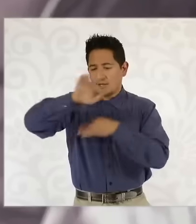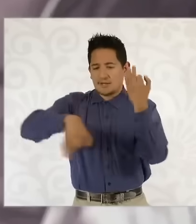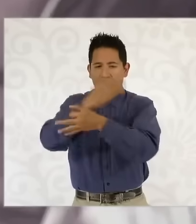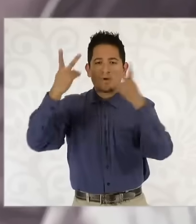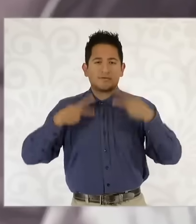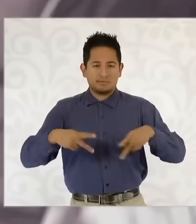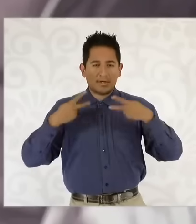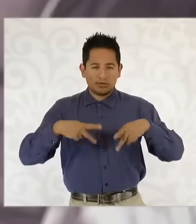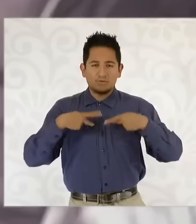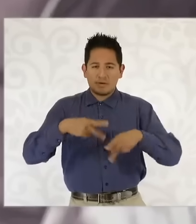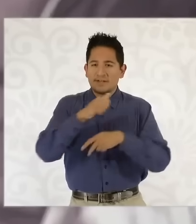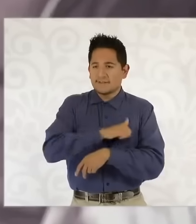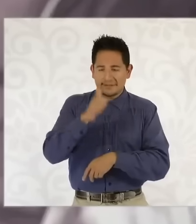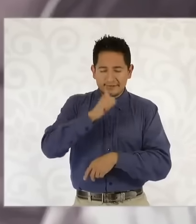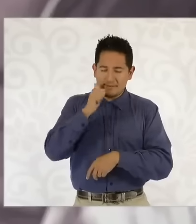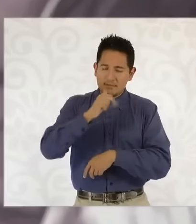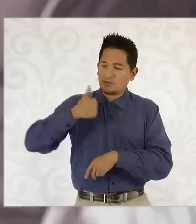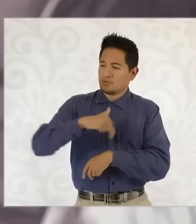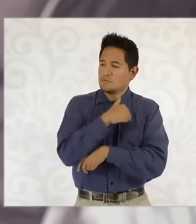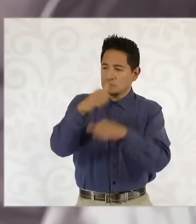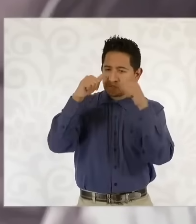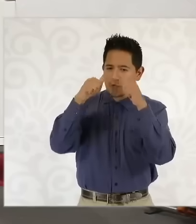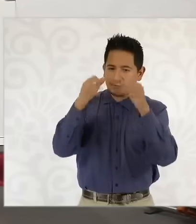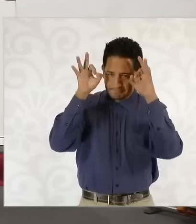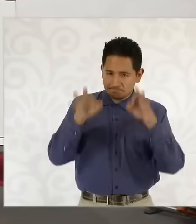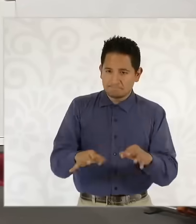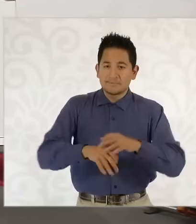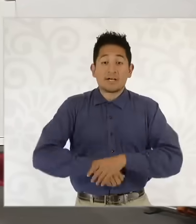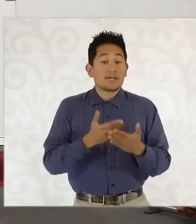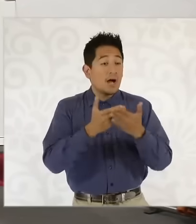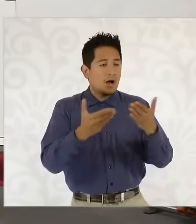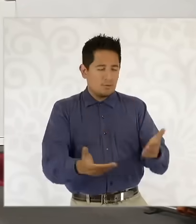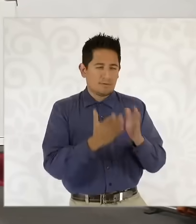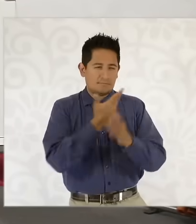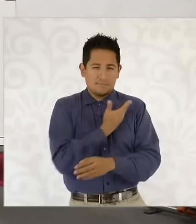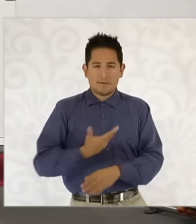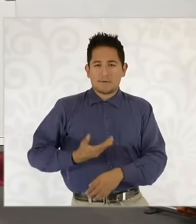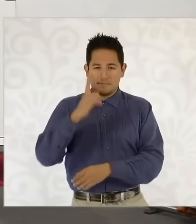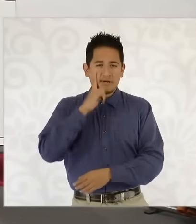las personas en el centro de nuestras acciones. Si me lo permite, presidenta, sería cuánto y le